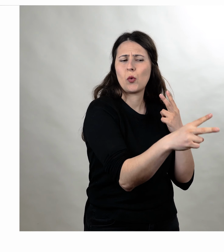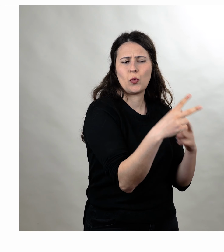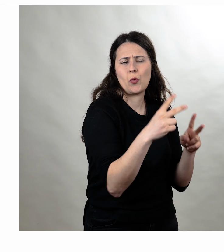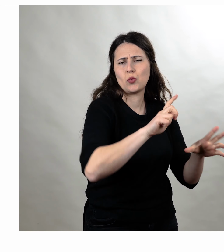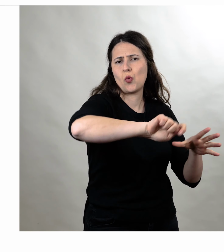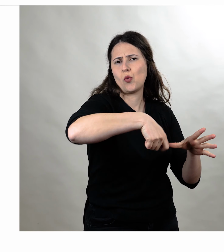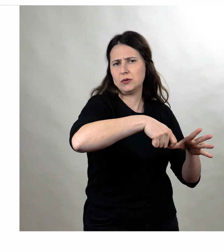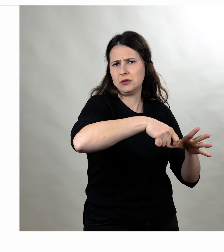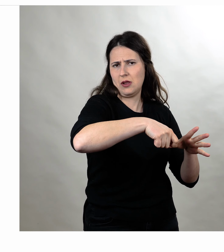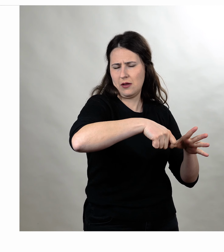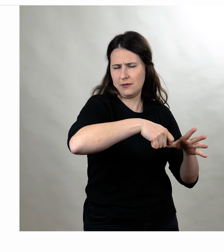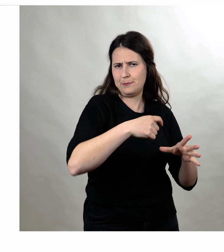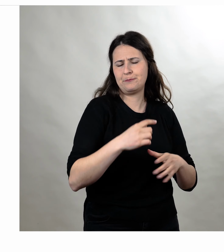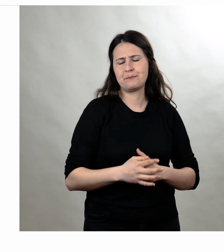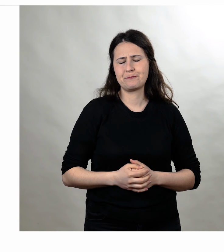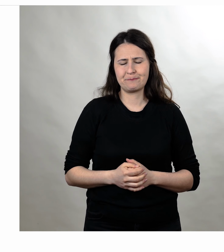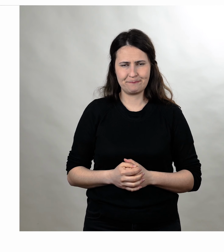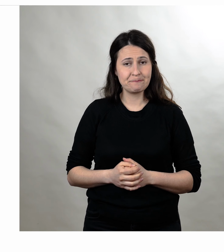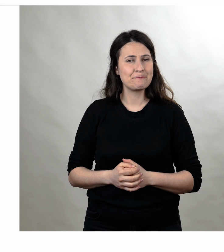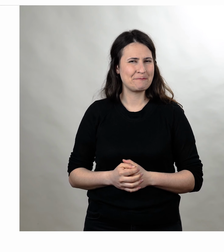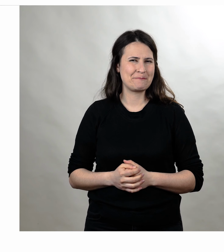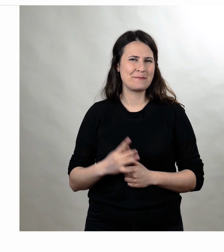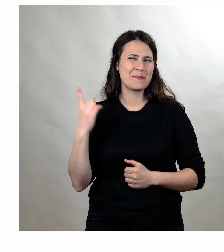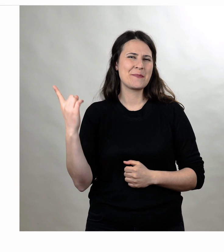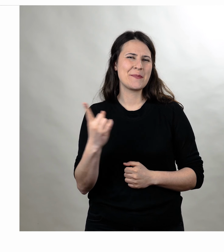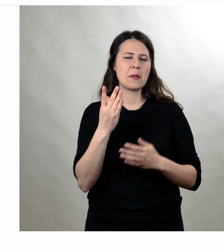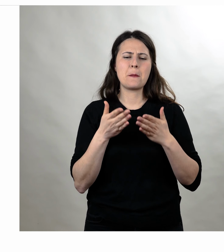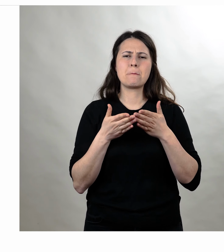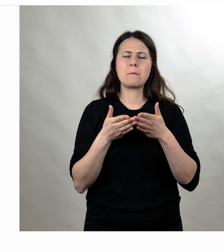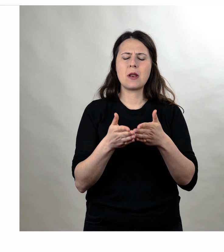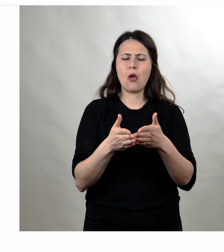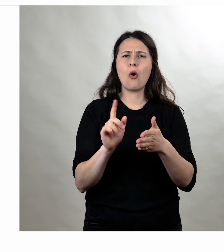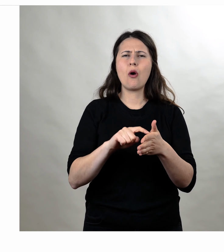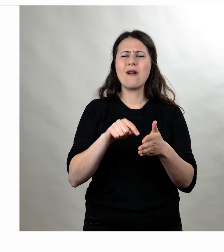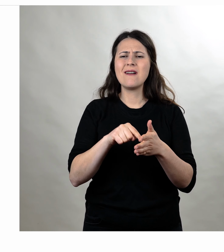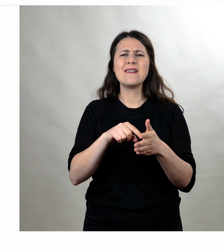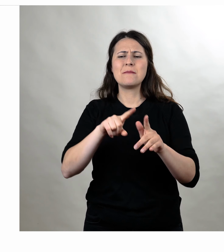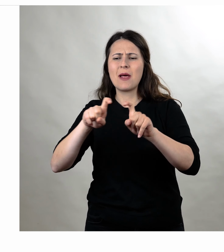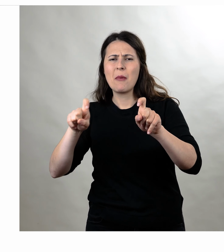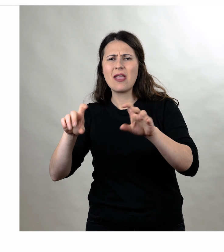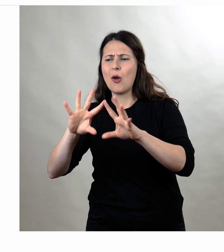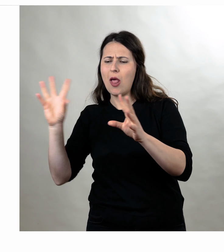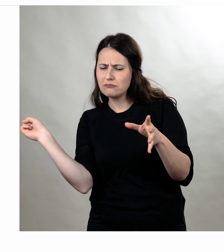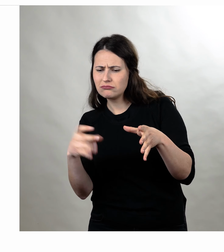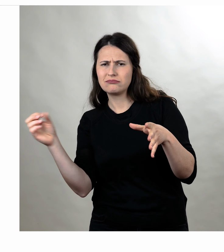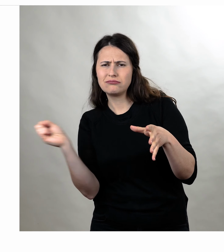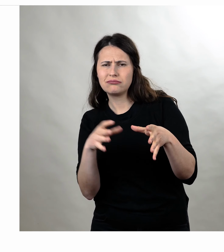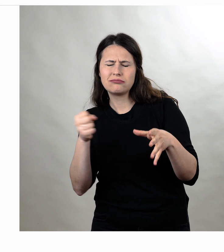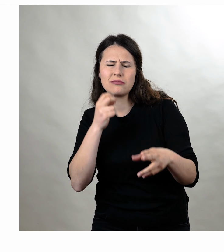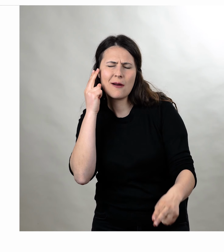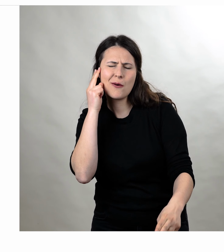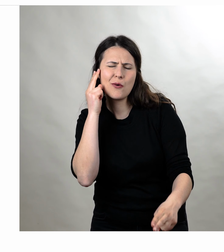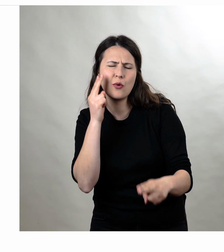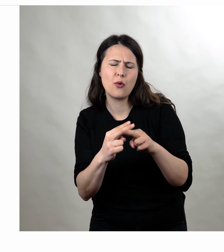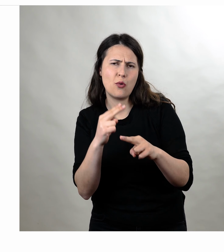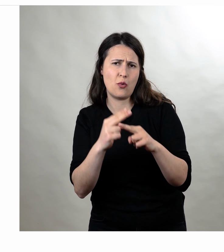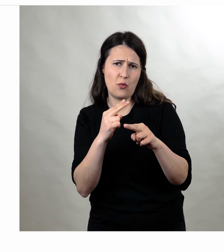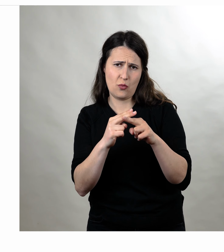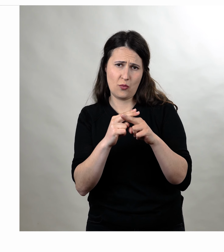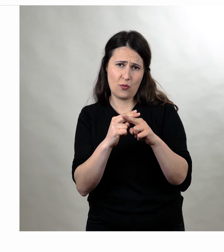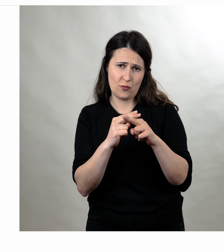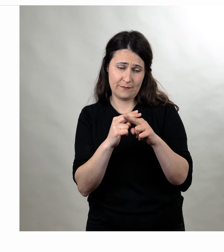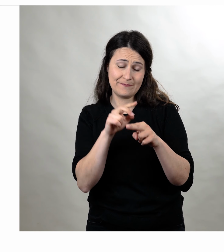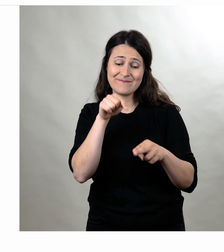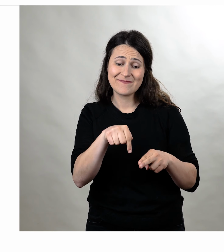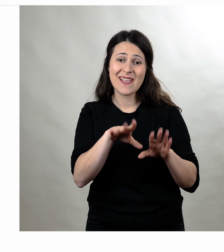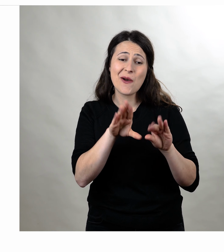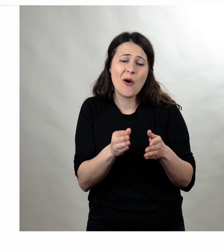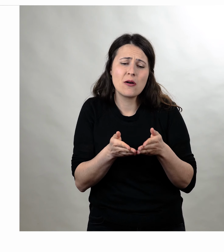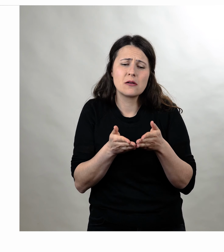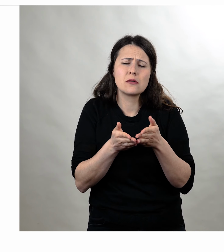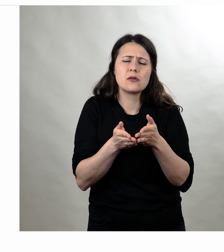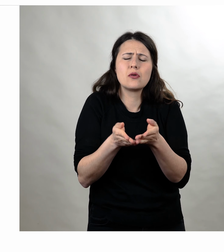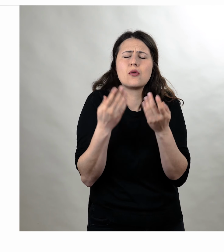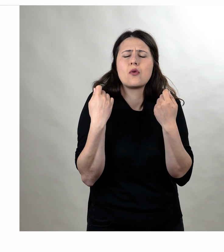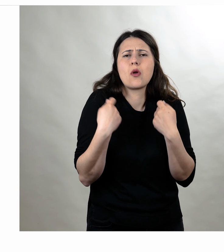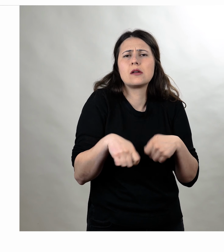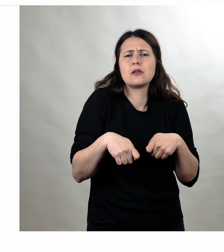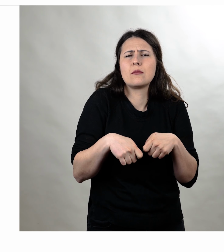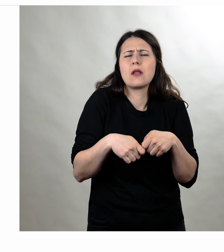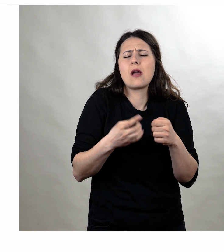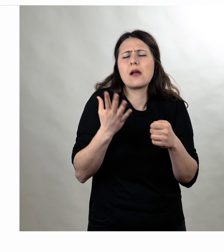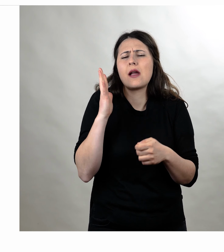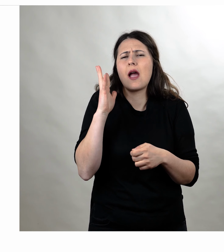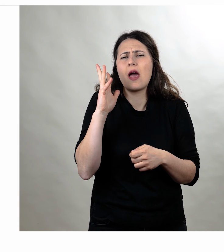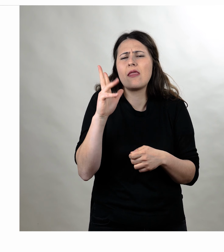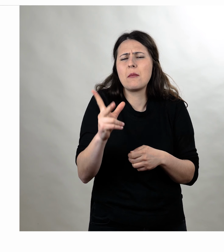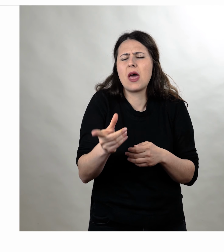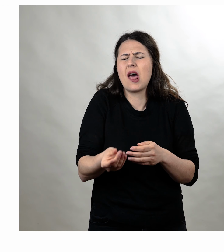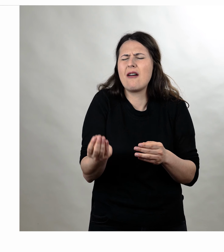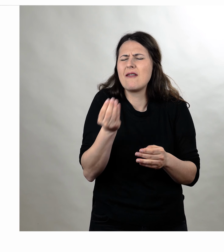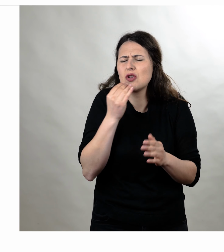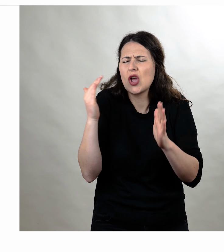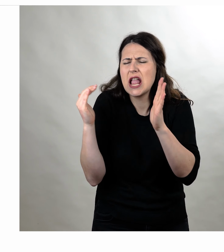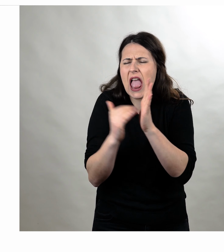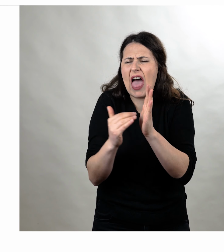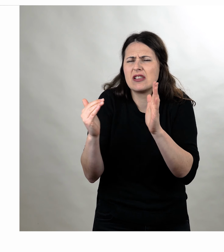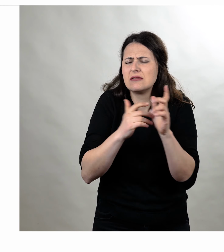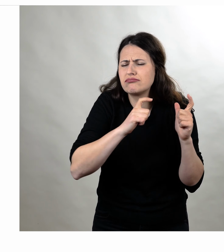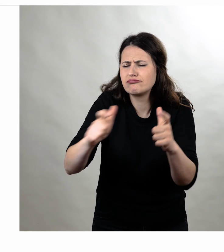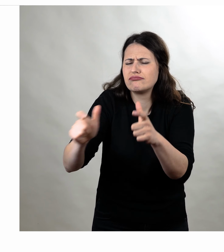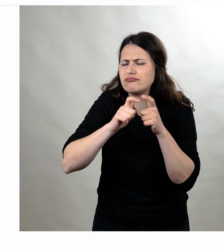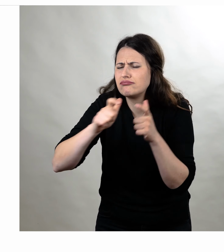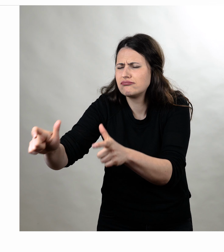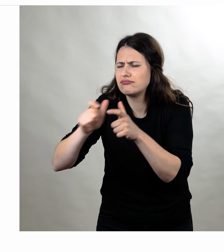Όπως σε κάθε πλοίο, ο ανεφοδιασμός είναι πάρα πολύ σημαντικός. Ειδικά σε ένα κρουαζιερόπλοιο που σερβίρει πολλές χιλιάδες γεύματα κάθε μέρα.